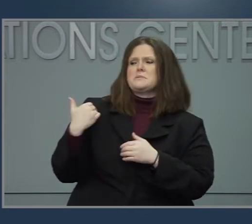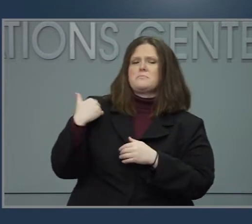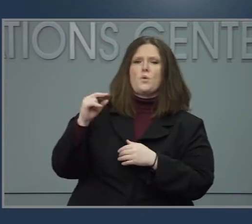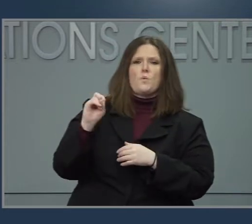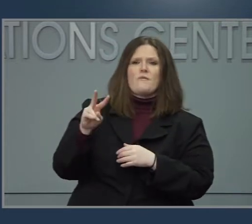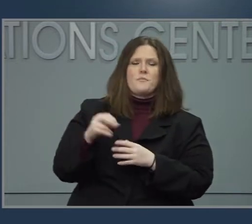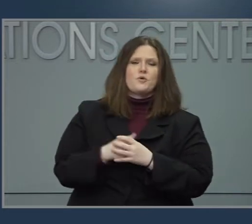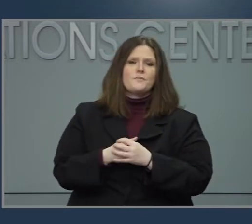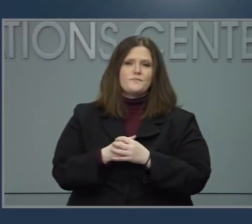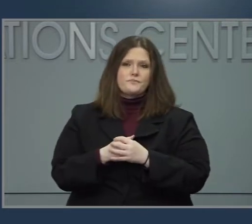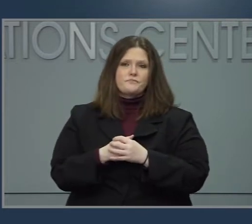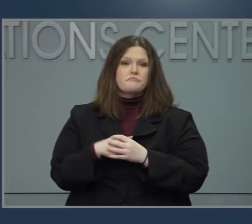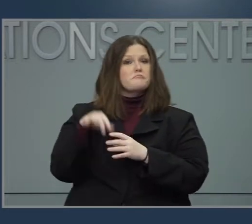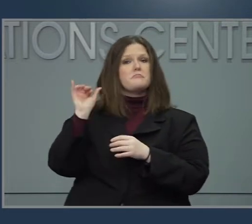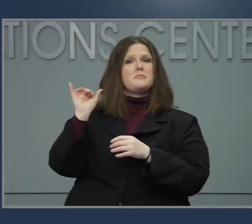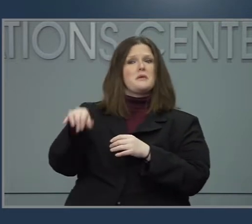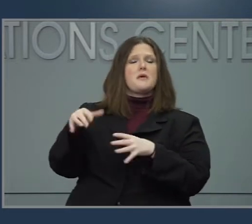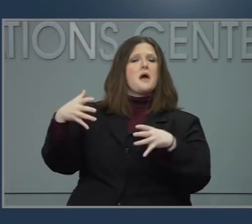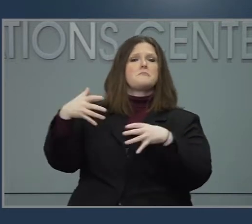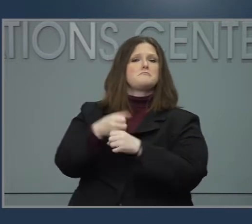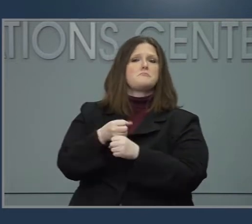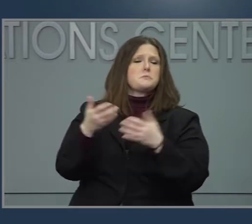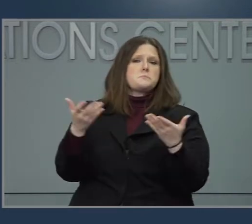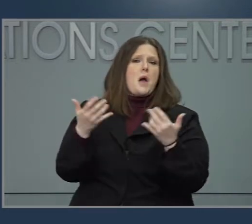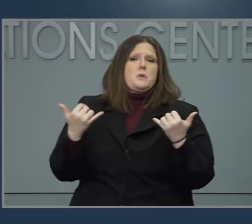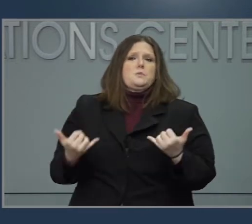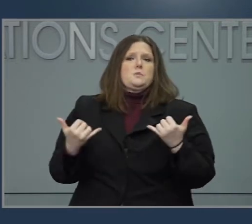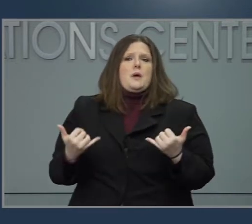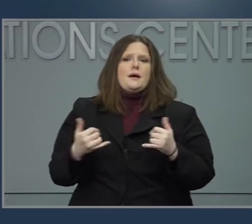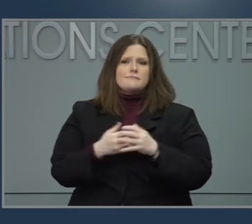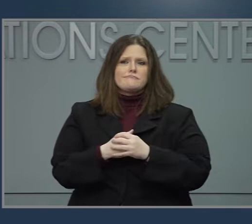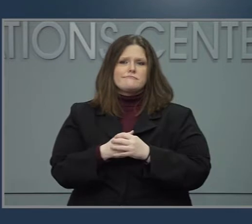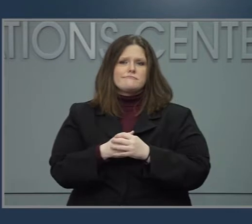pero siguen arriba de la línea sí, por lo que tiene una línea amarilla la trayectoria de